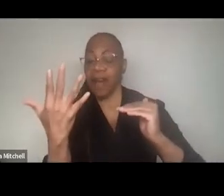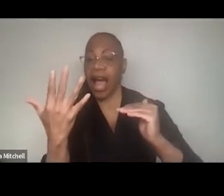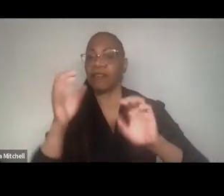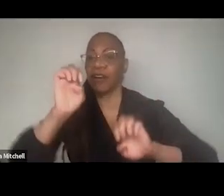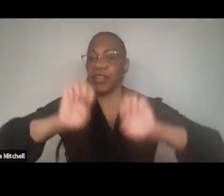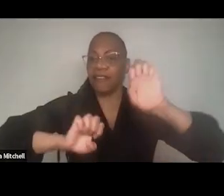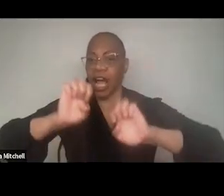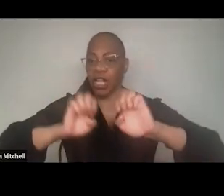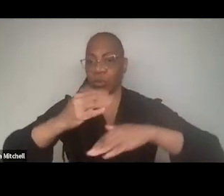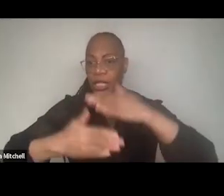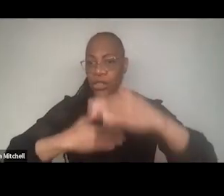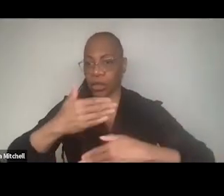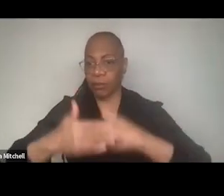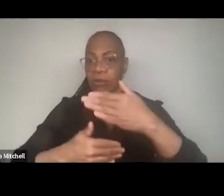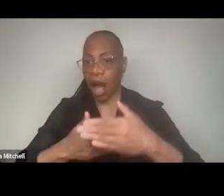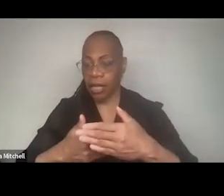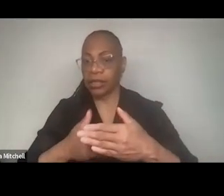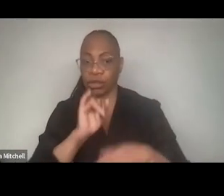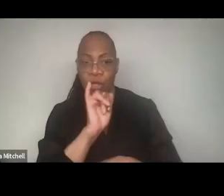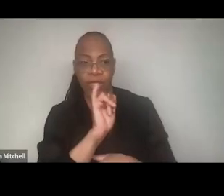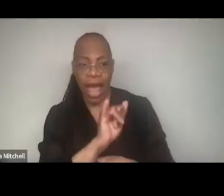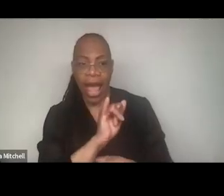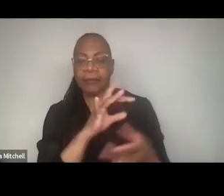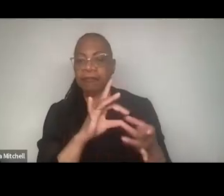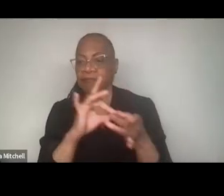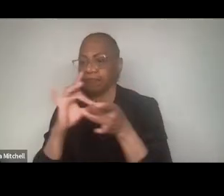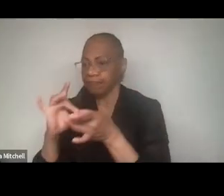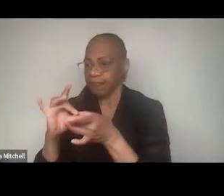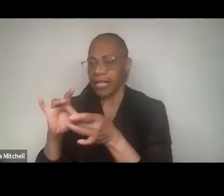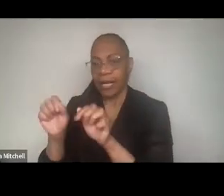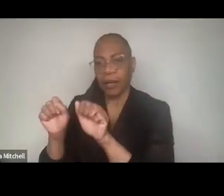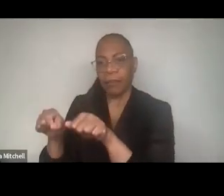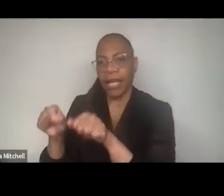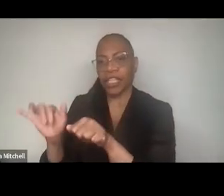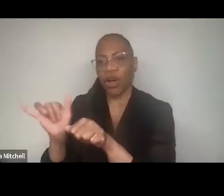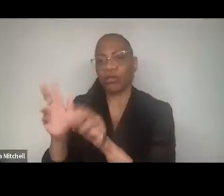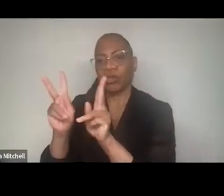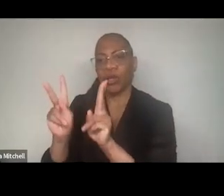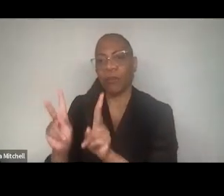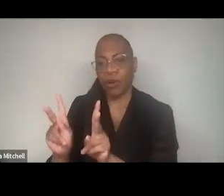Eso se integra en la capacidad funcional residual, y la persona todavía se considera discapacitada.